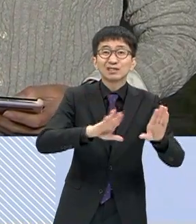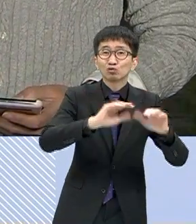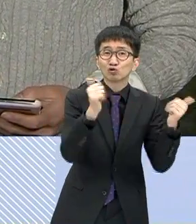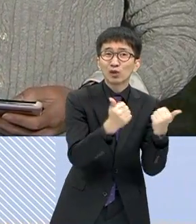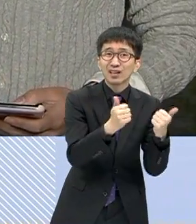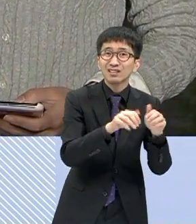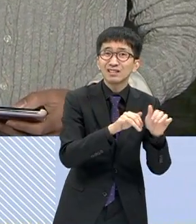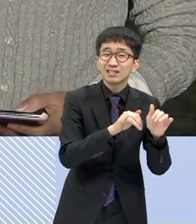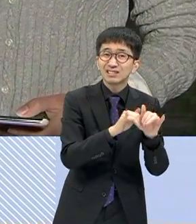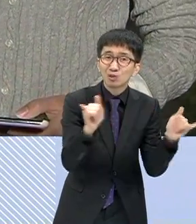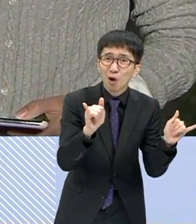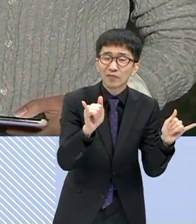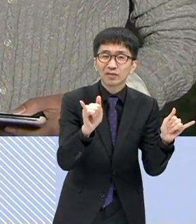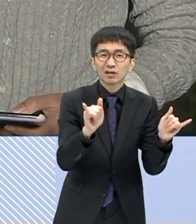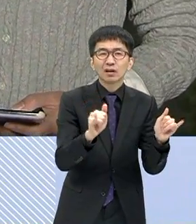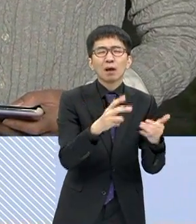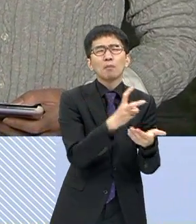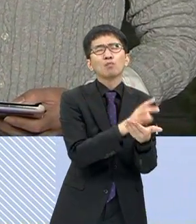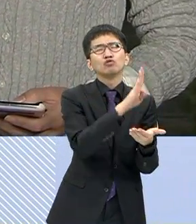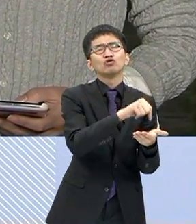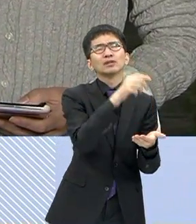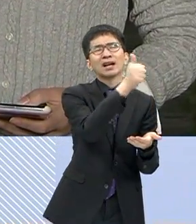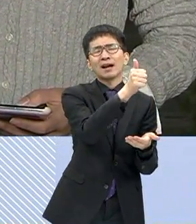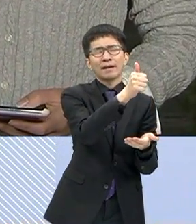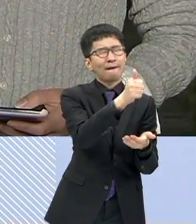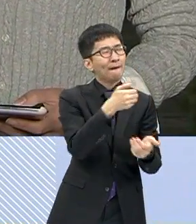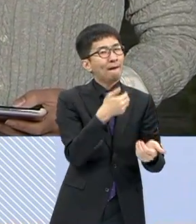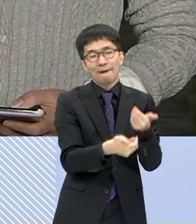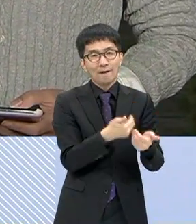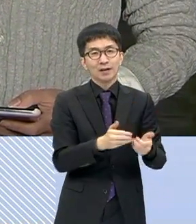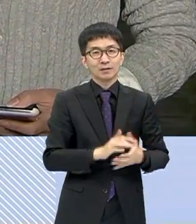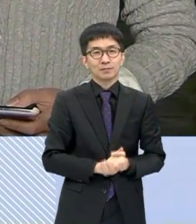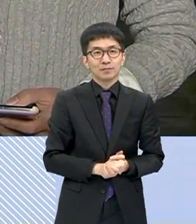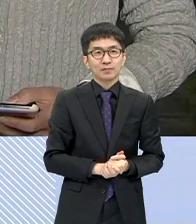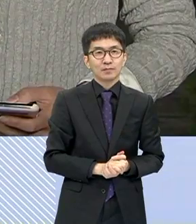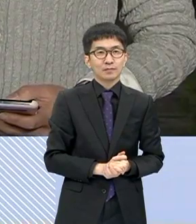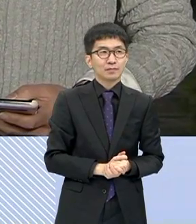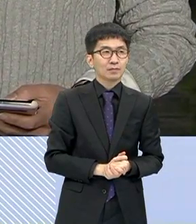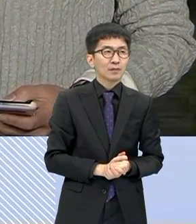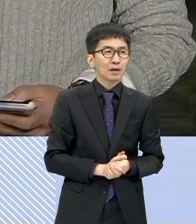없어야겠다는 바람을 갖게 됐다며 이른바 궁예의 관심법이라는 표현까지 써가며